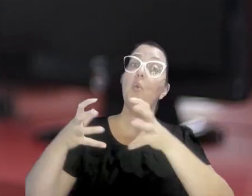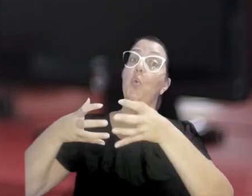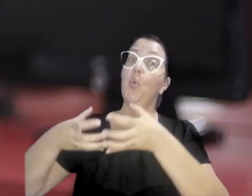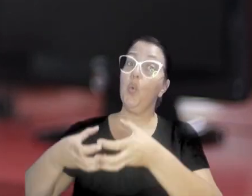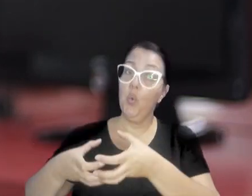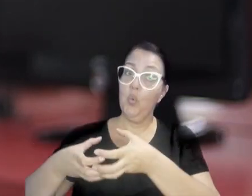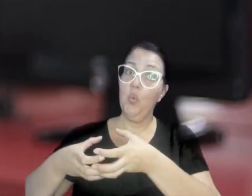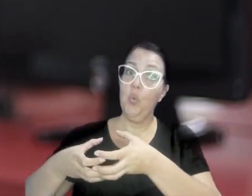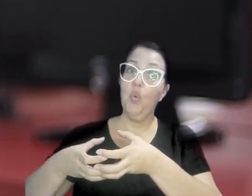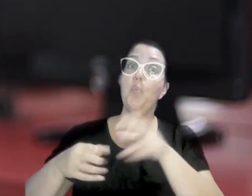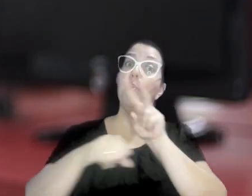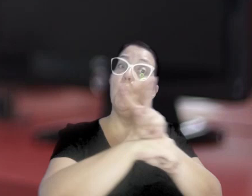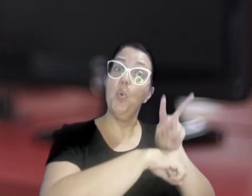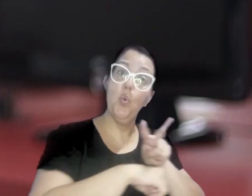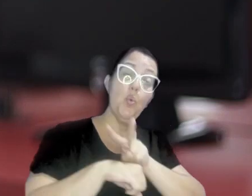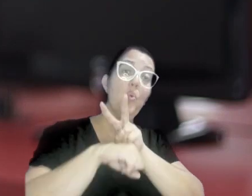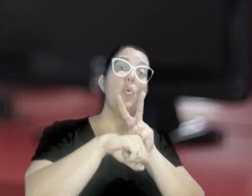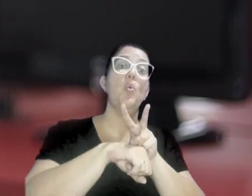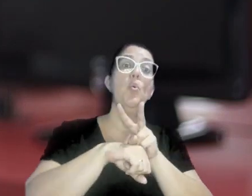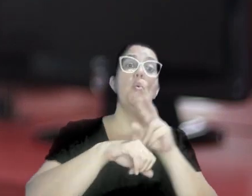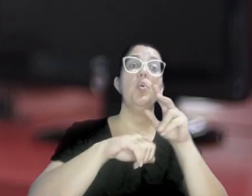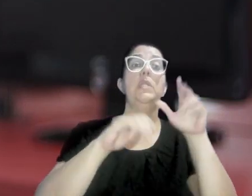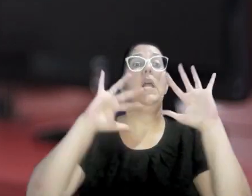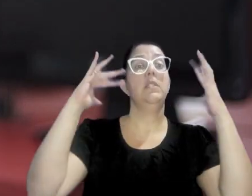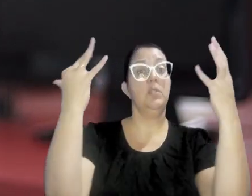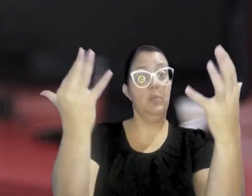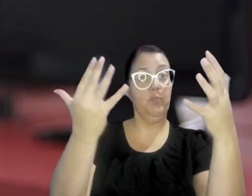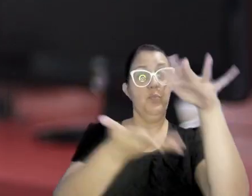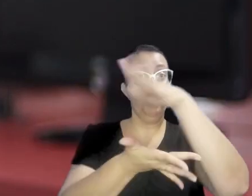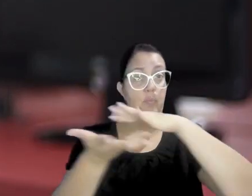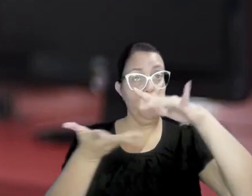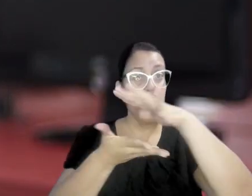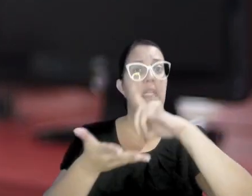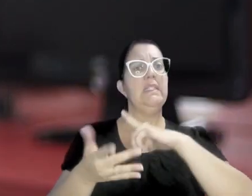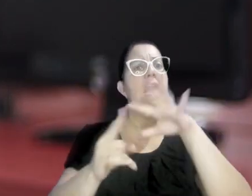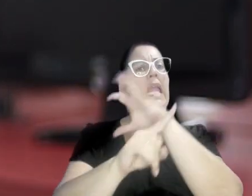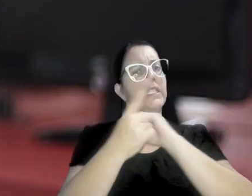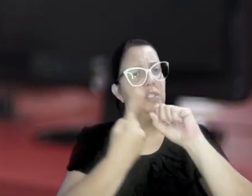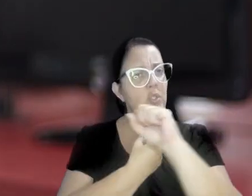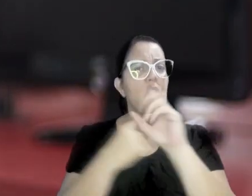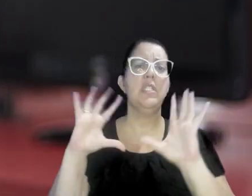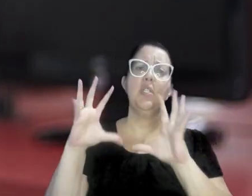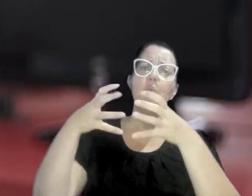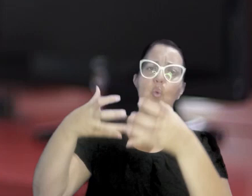que cabe à coletividade cuidar desse ambiente, então, isso traz um caráter, de sociabilidade, de coletividade,